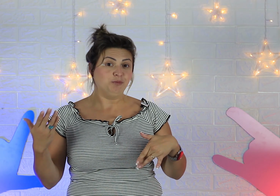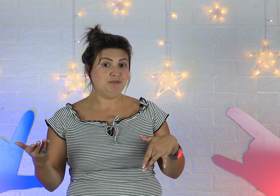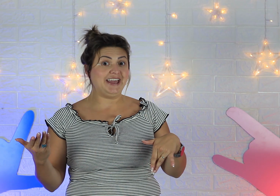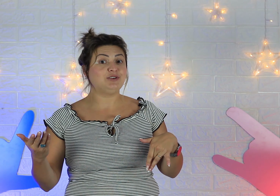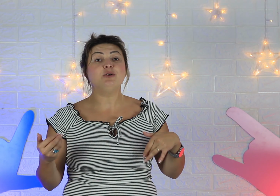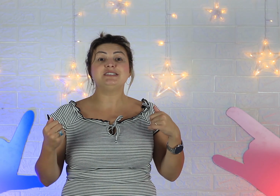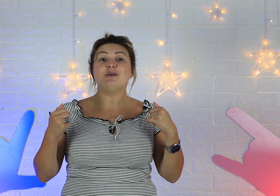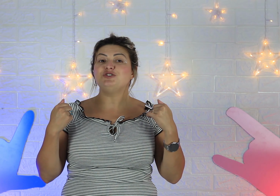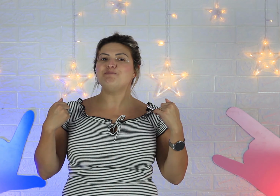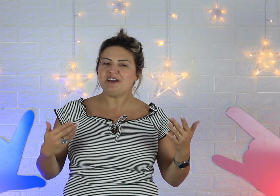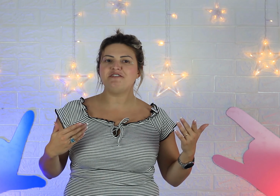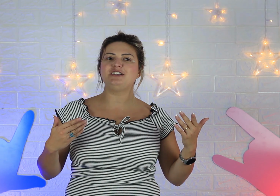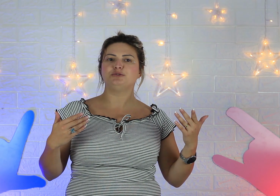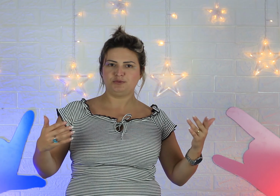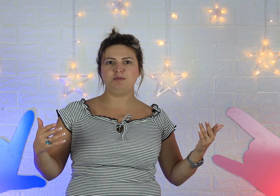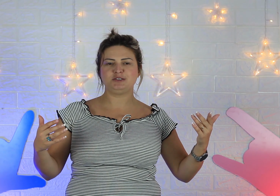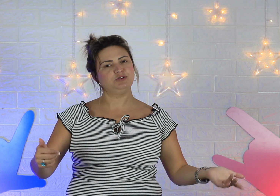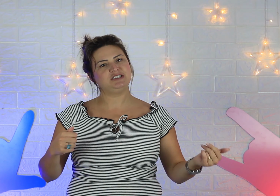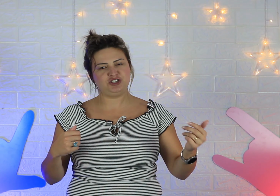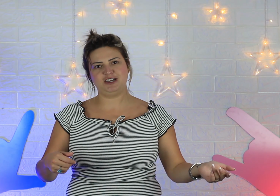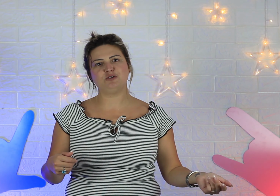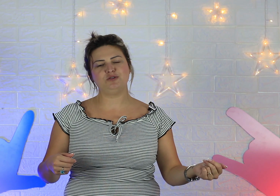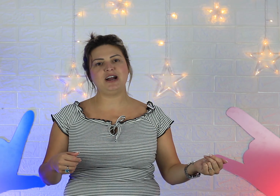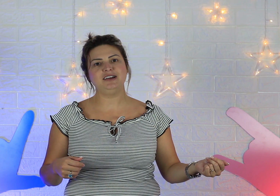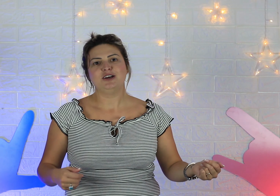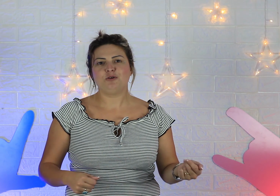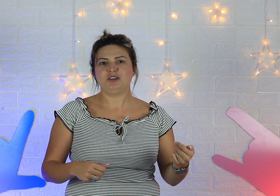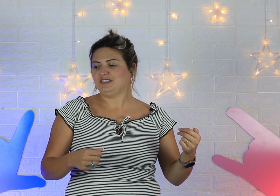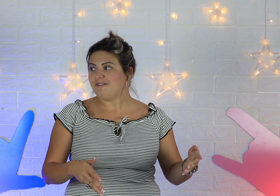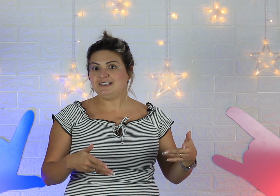dia um comprimento ali é um sinal de bem-vindo é mesmo quando você chega em algum lugar Como